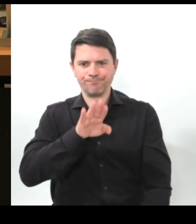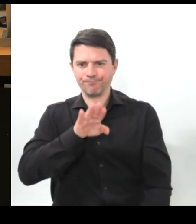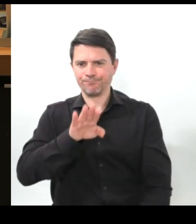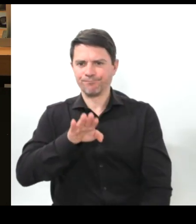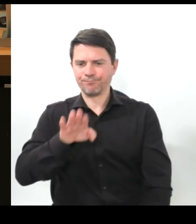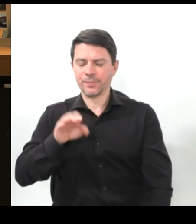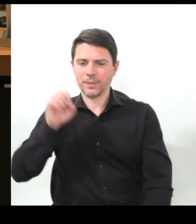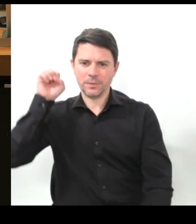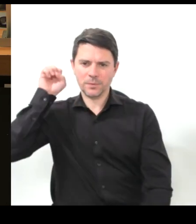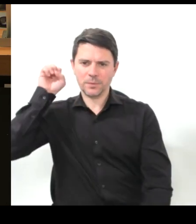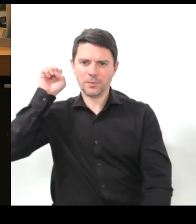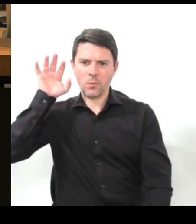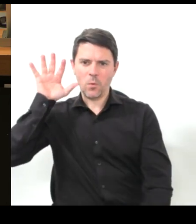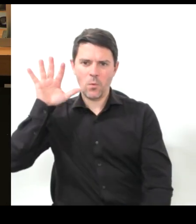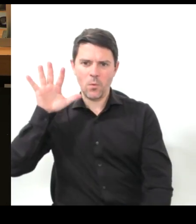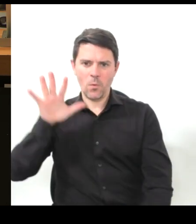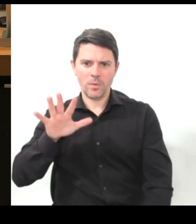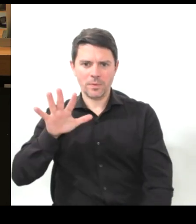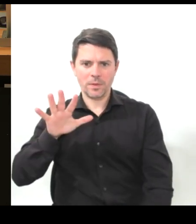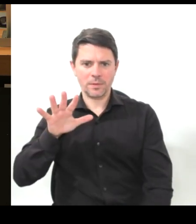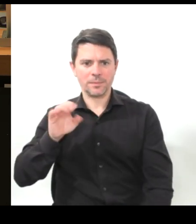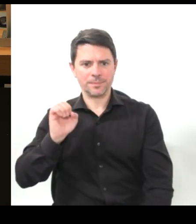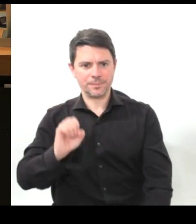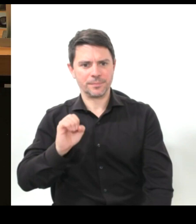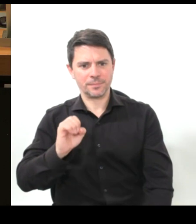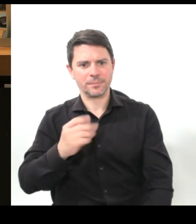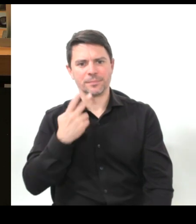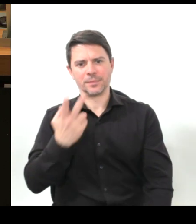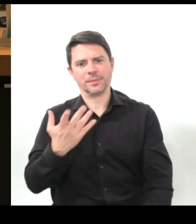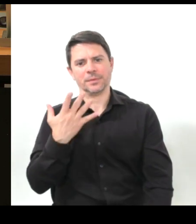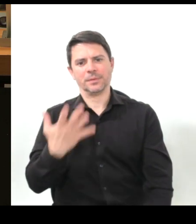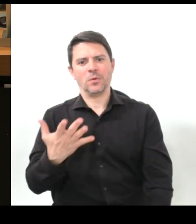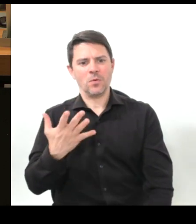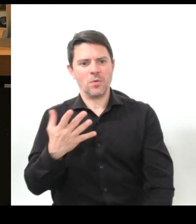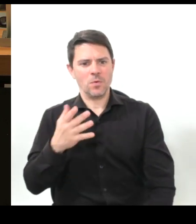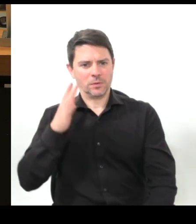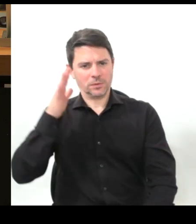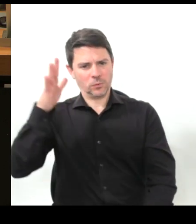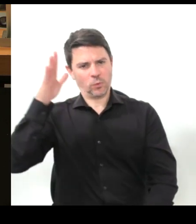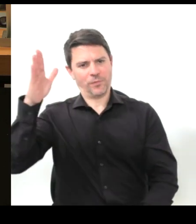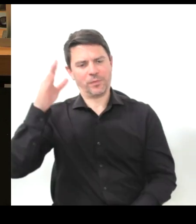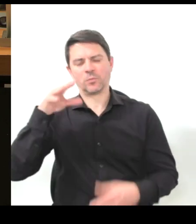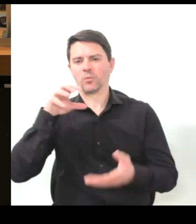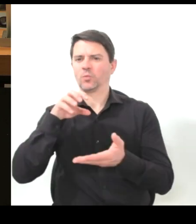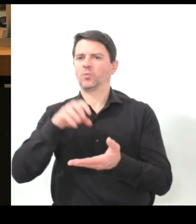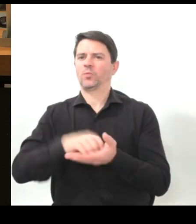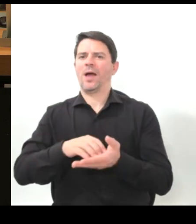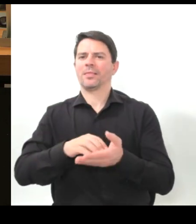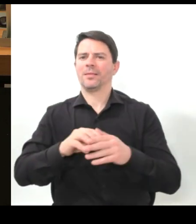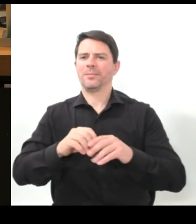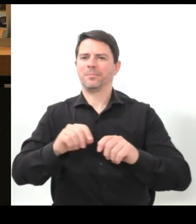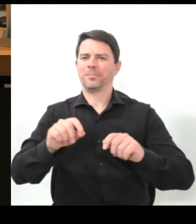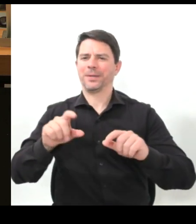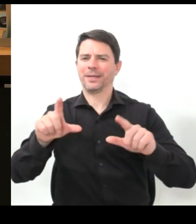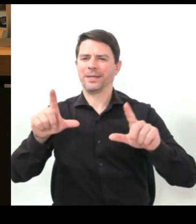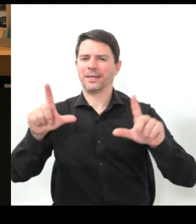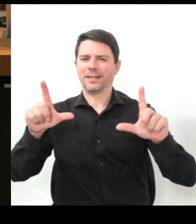Noch mal: Wir haben nichts gegen Solarzellen, und wer das privat machen möchte, der soll das machen, kann ja auch teilweise günstig sein. Das ist nicht unser Thema.